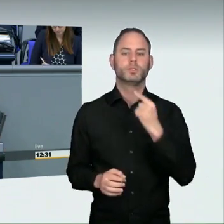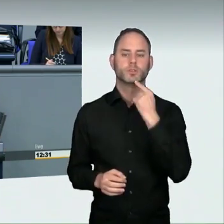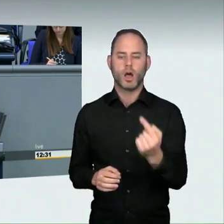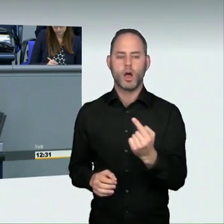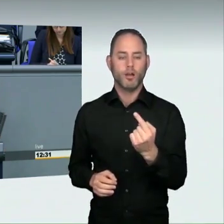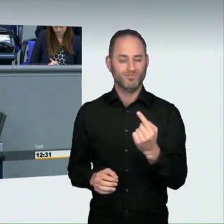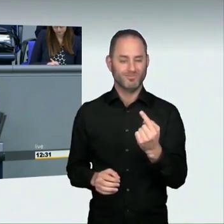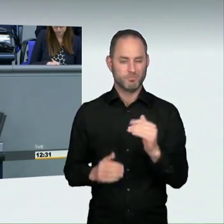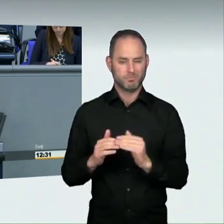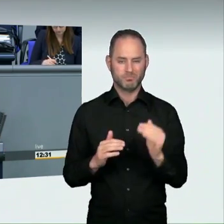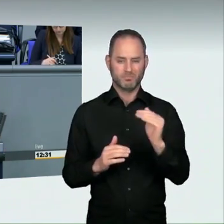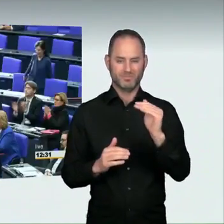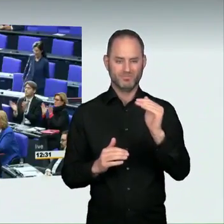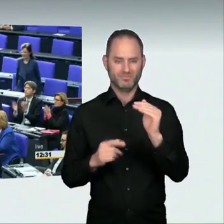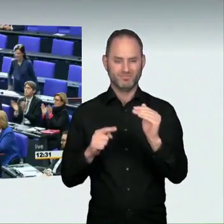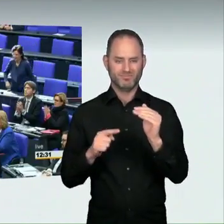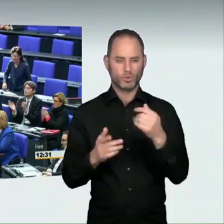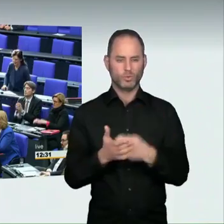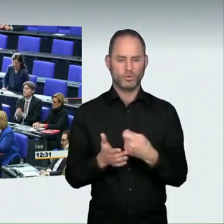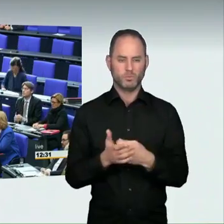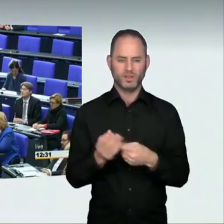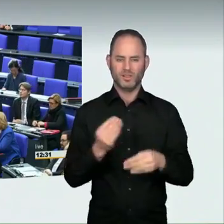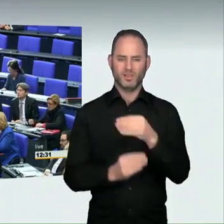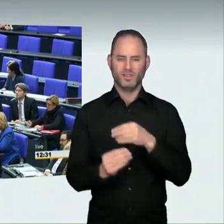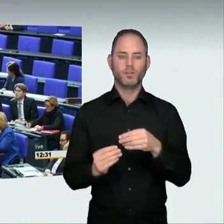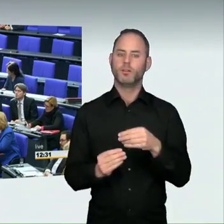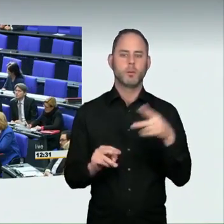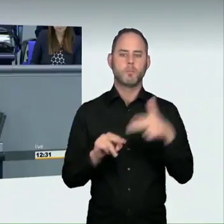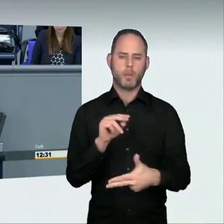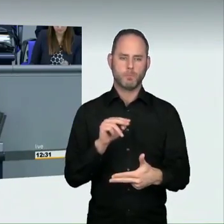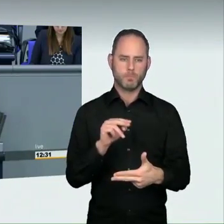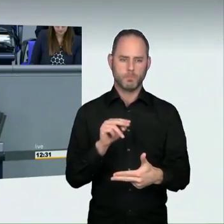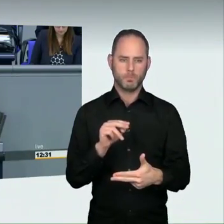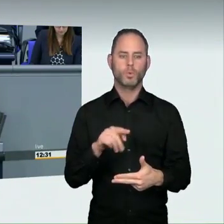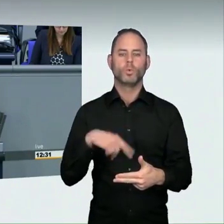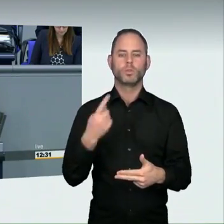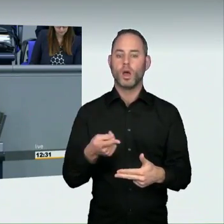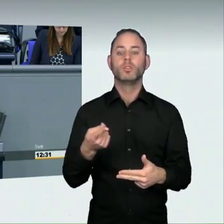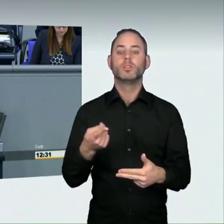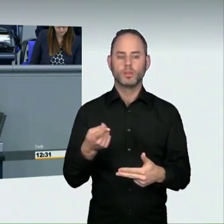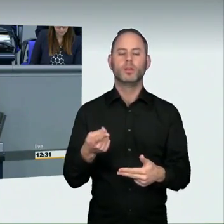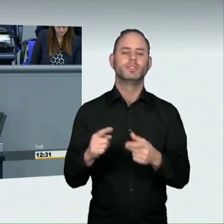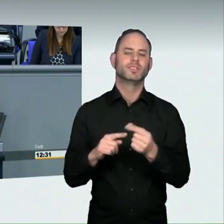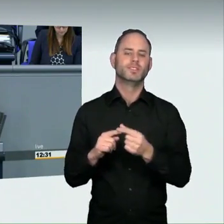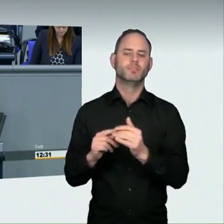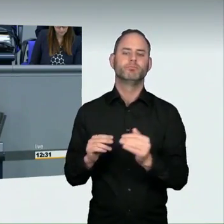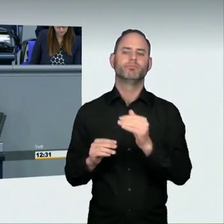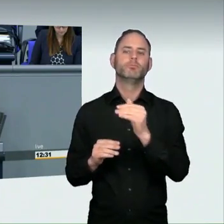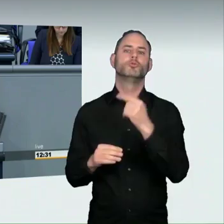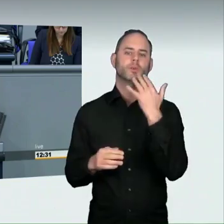(Applaus) Wir als SPD wollen gemeinwohlorientierte Geschäftsmodelle unterstützen.